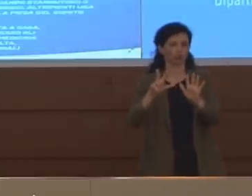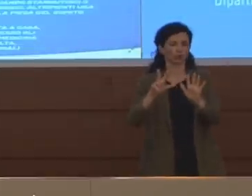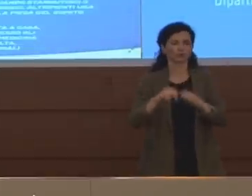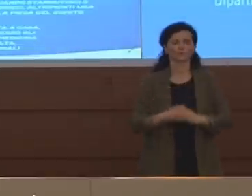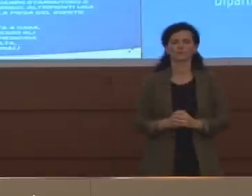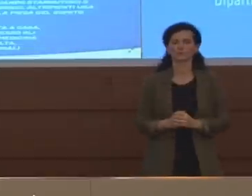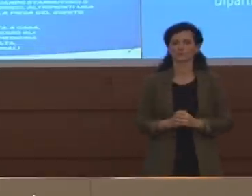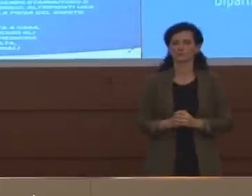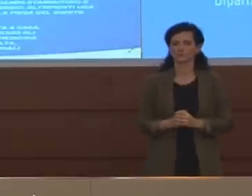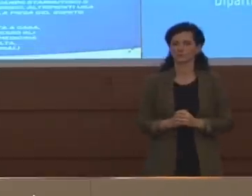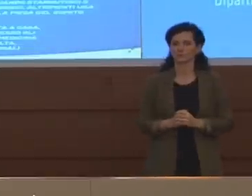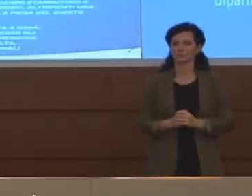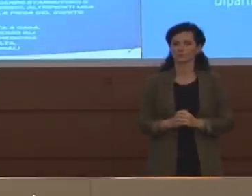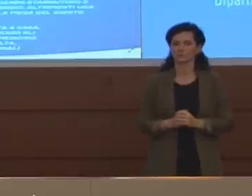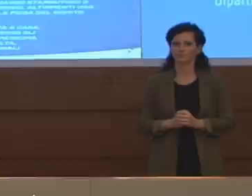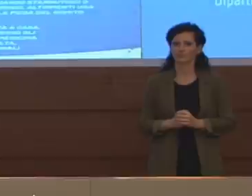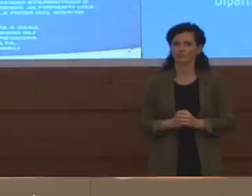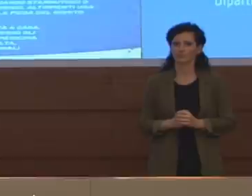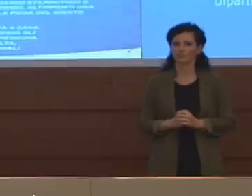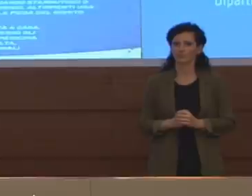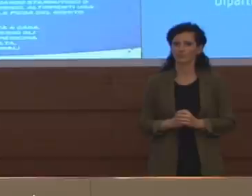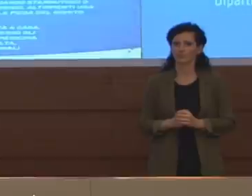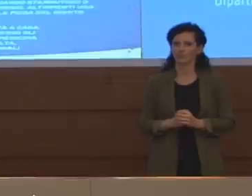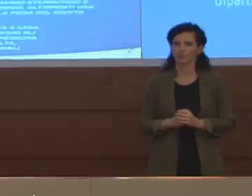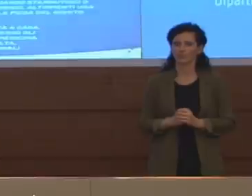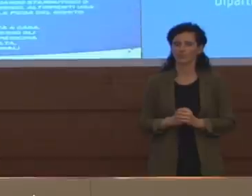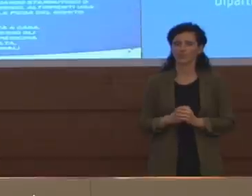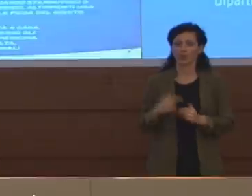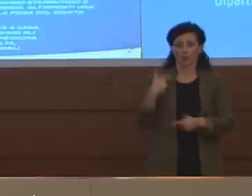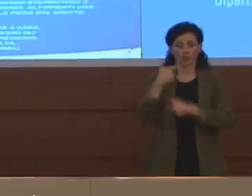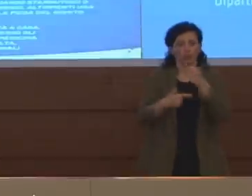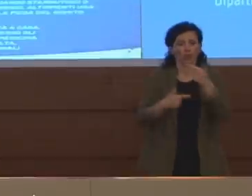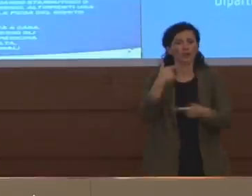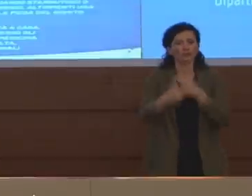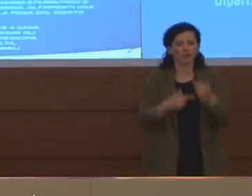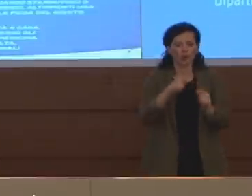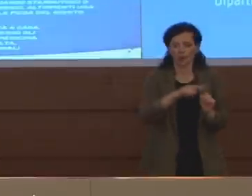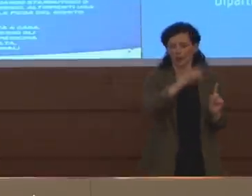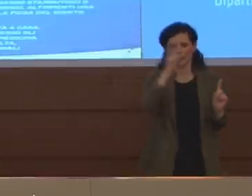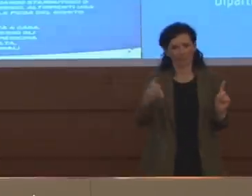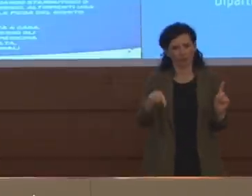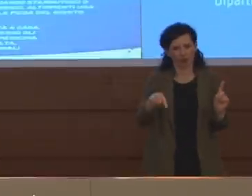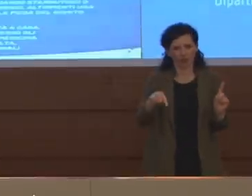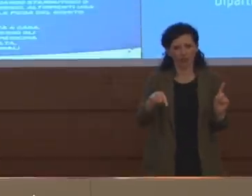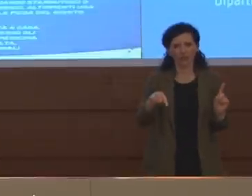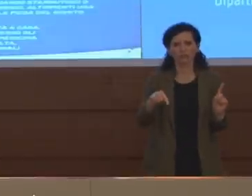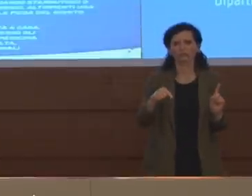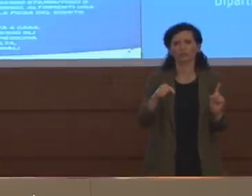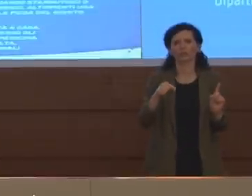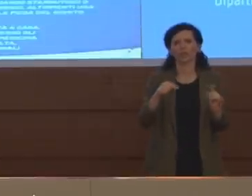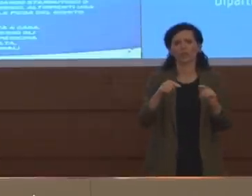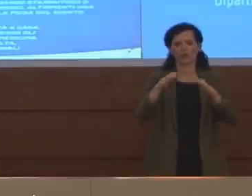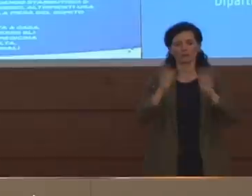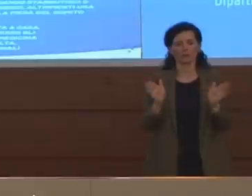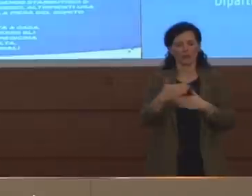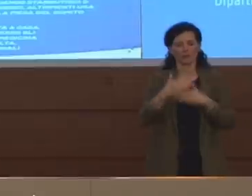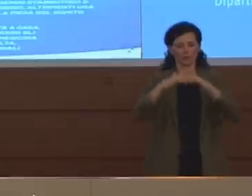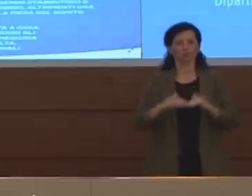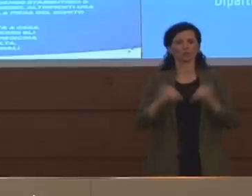Le somme raccolte sul conto corrente delle donazioni aperto dal Dipartimento della Protezione Civile sono